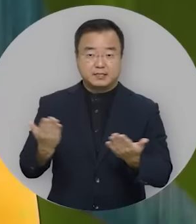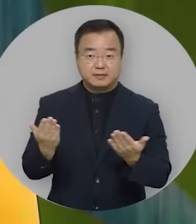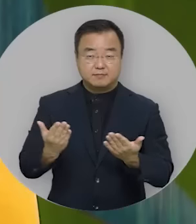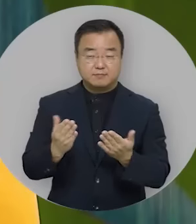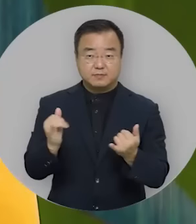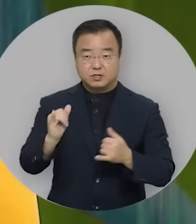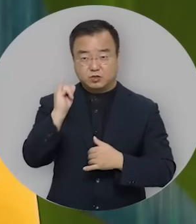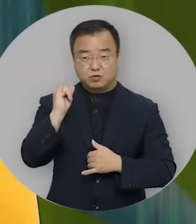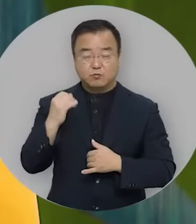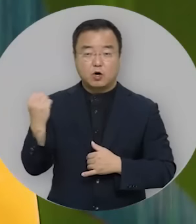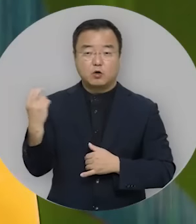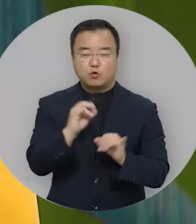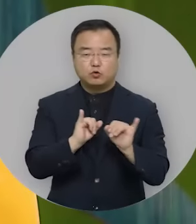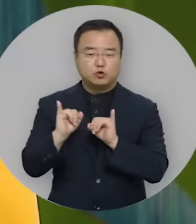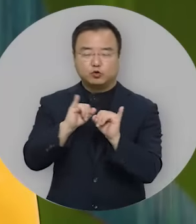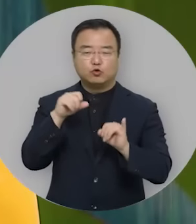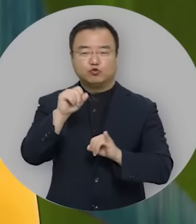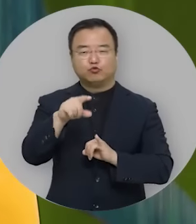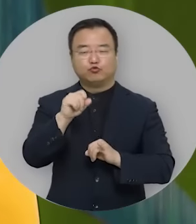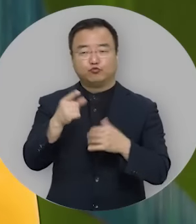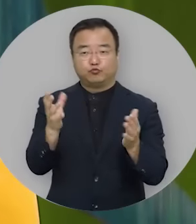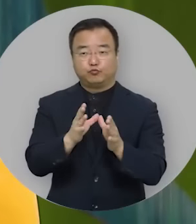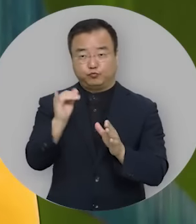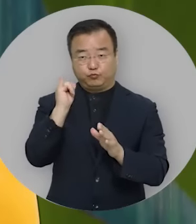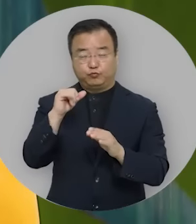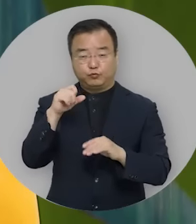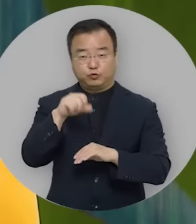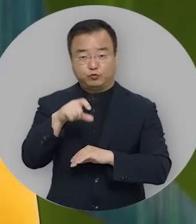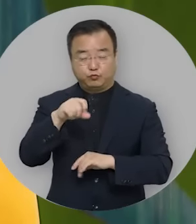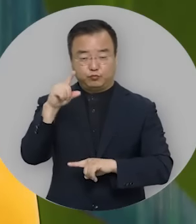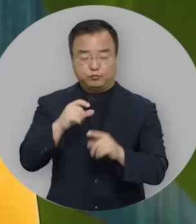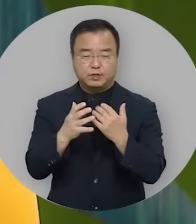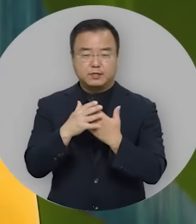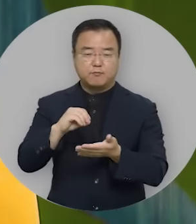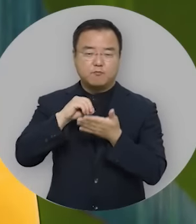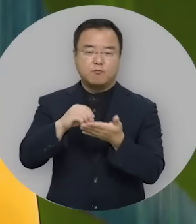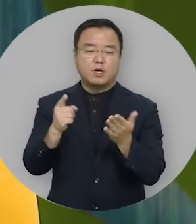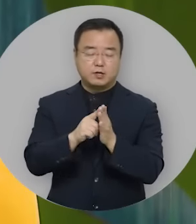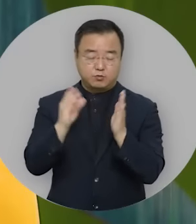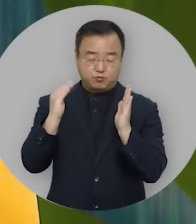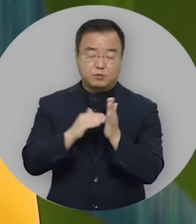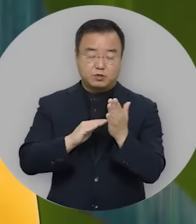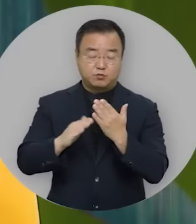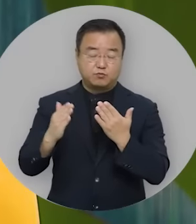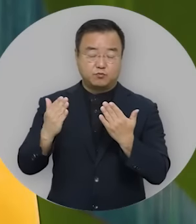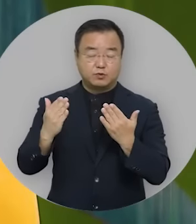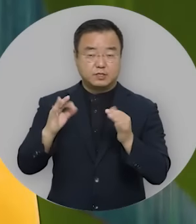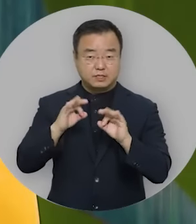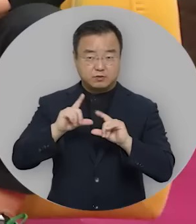우리 학교에는 또 드론 축구부도 있습니다. 그래서 드론 축구 대회를 나가기 위해서 방과후에 그리고 매주 금요일 오후마다